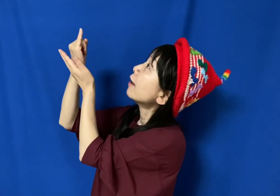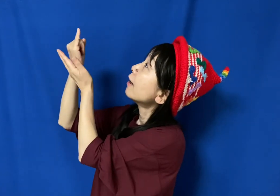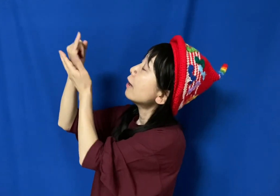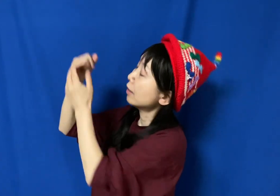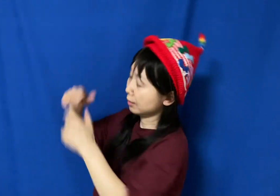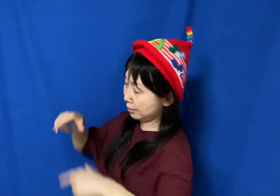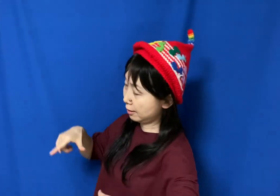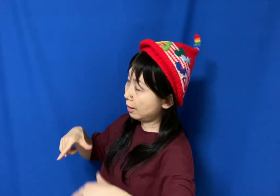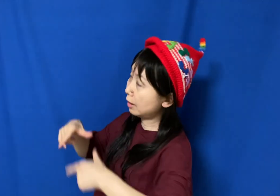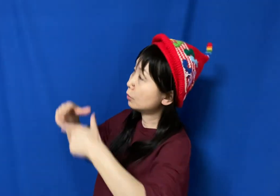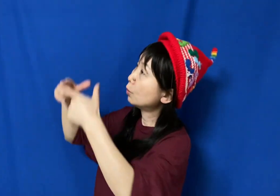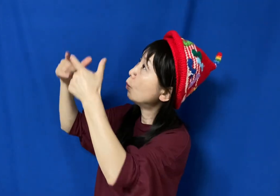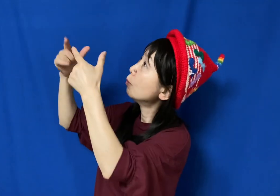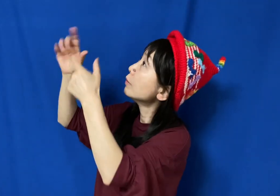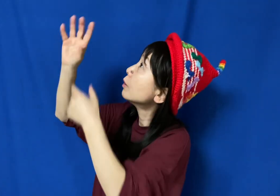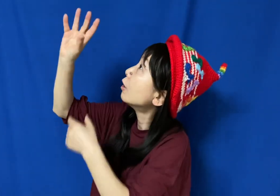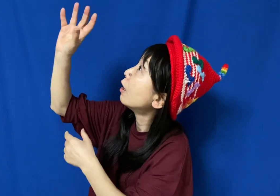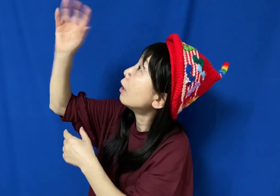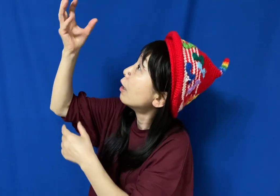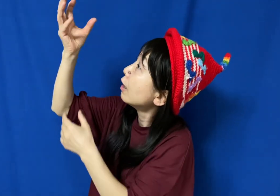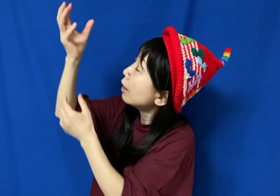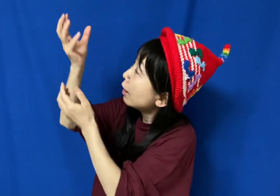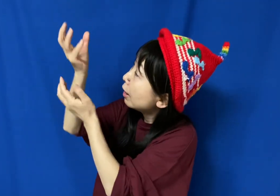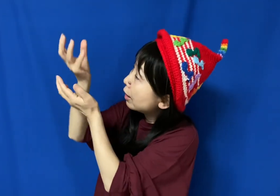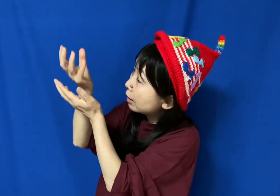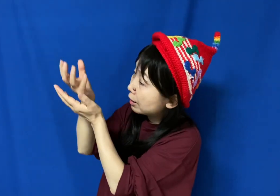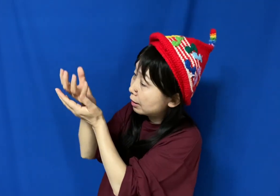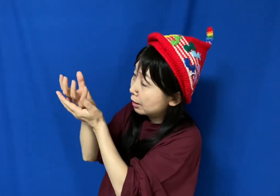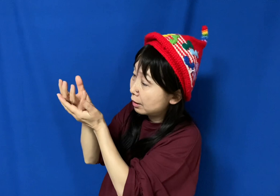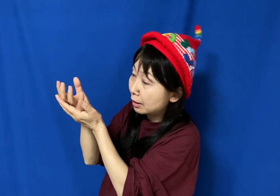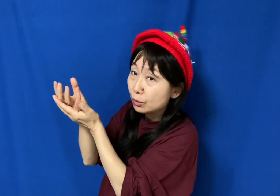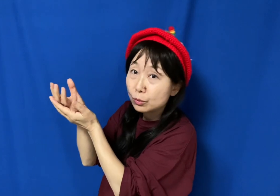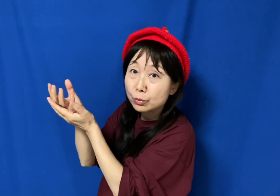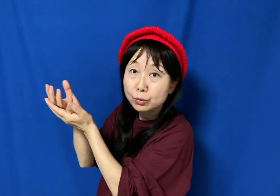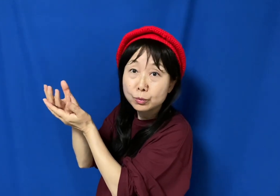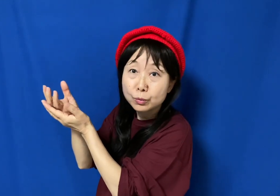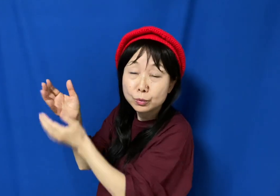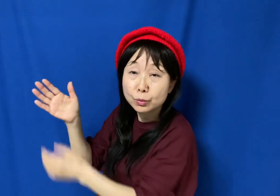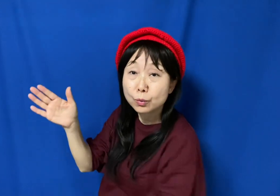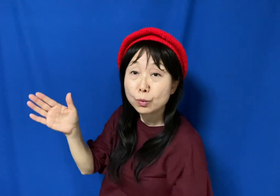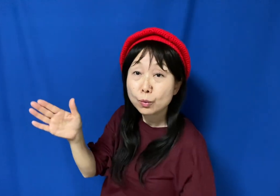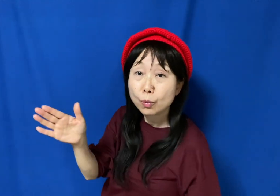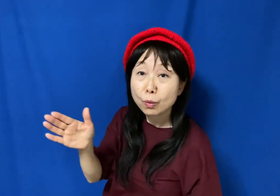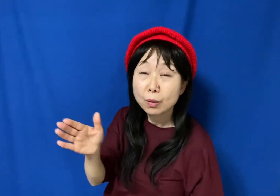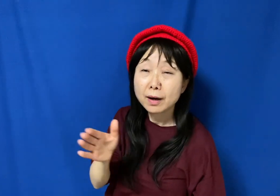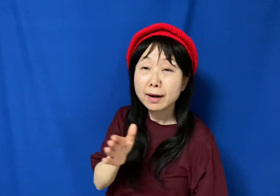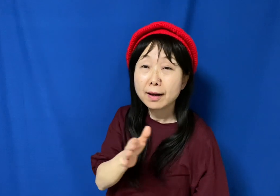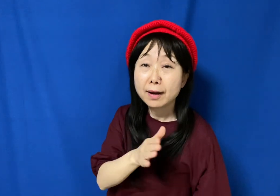あの実を（手話：木・実） 手にした その頃から（手話：～）